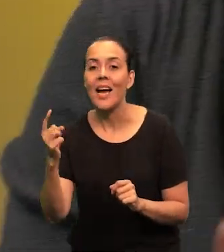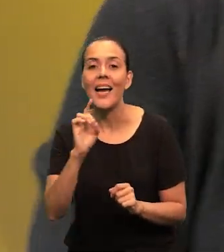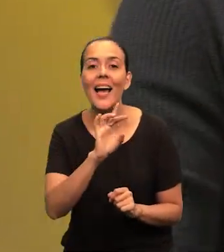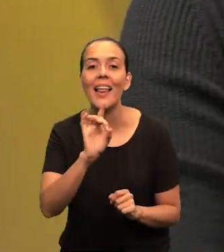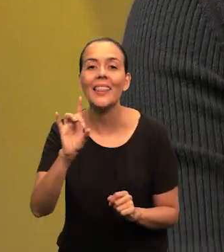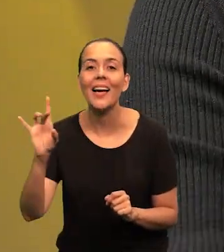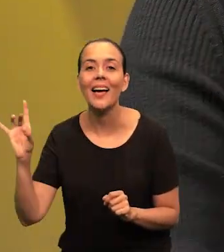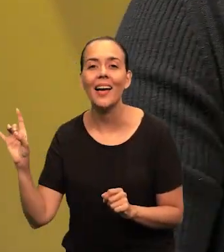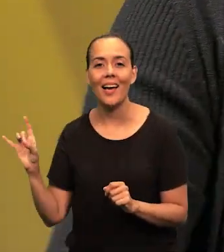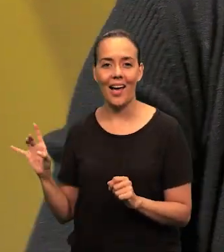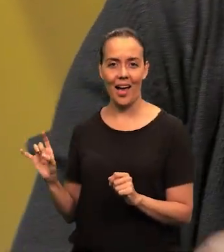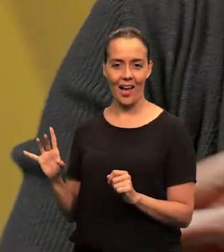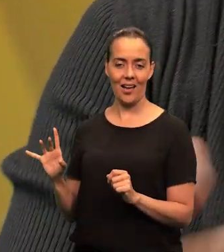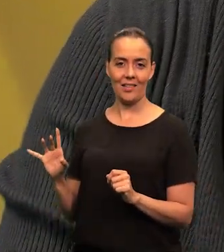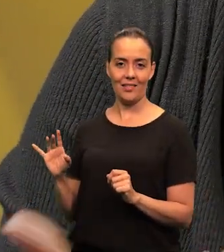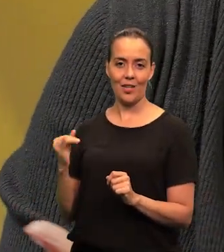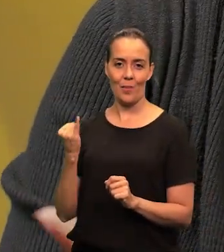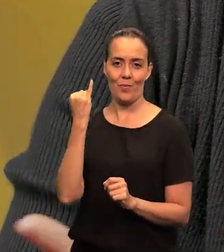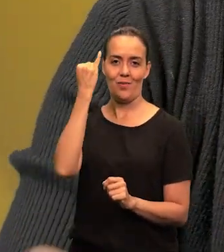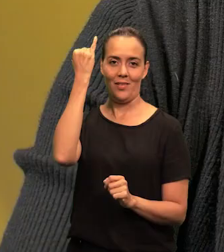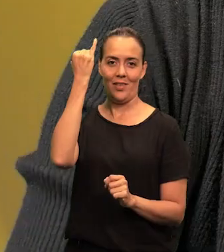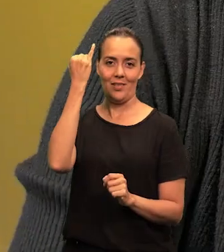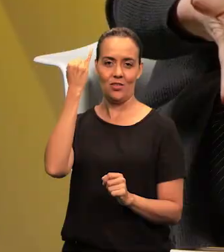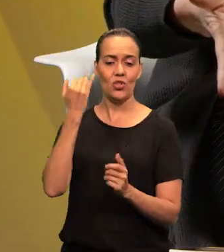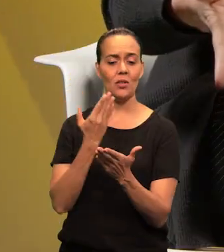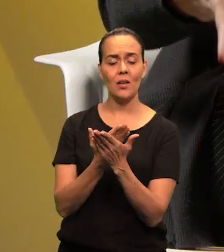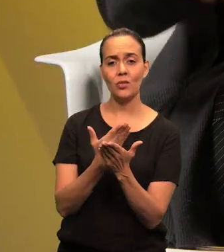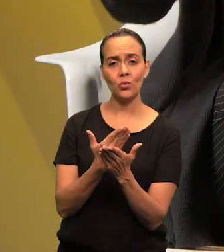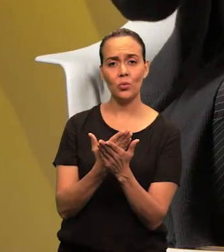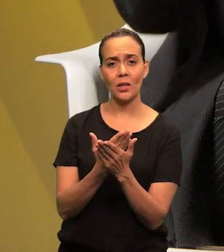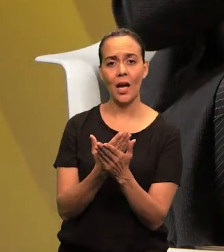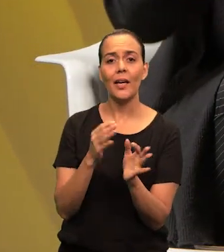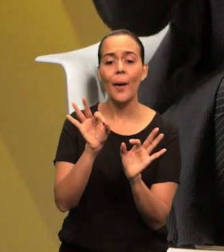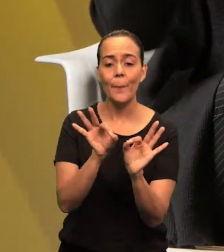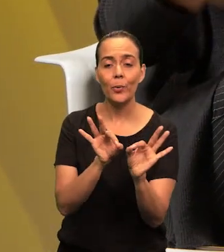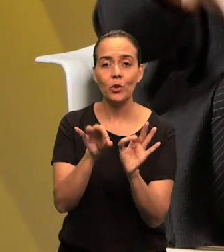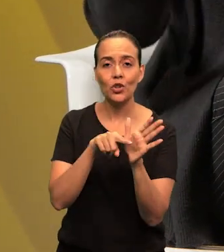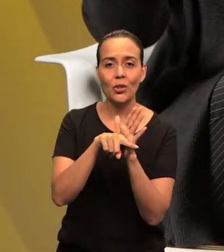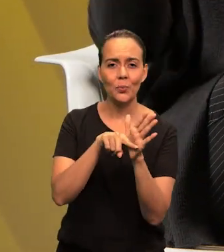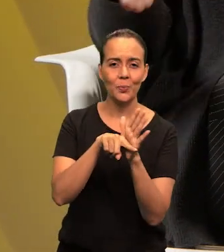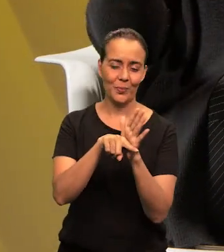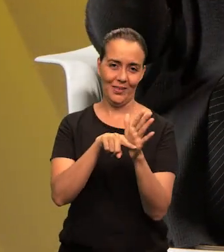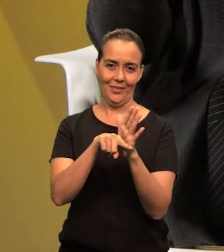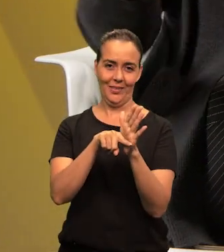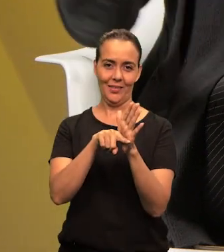O futuro da educação é o autoconhecimento. Que é estudar por projeto de pesquisa, então,